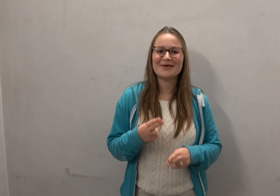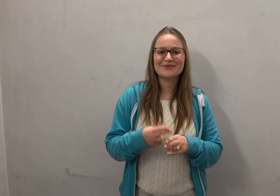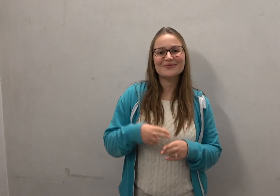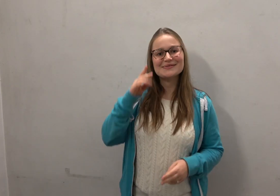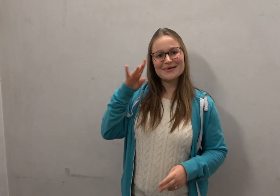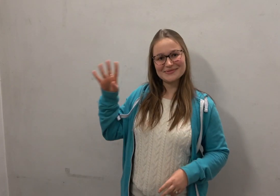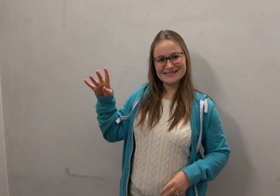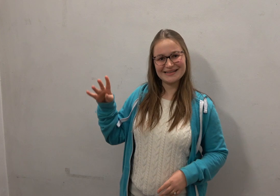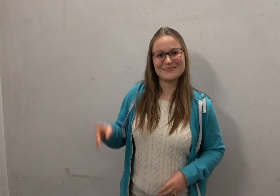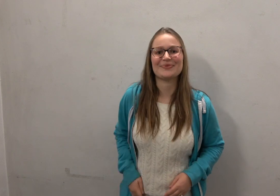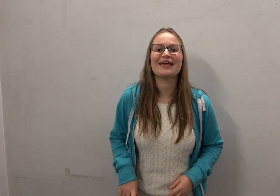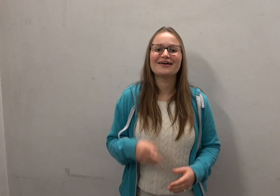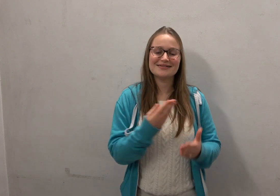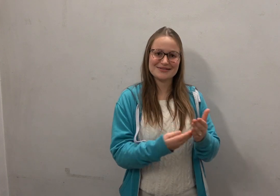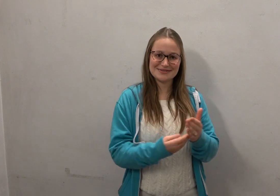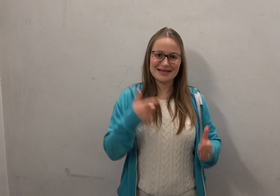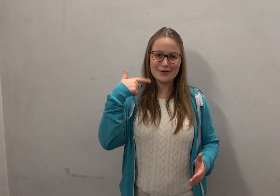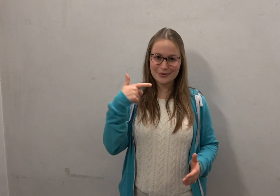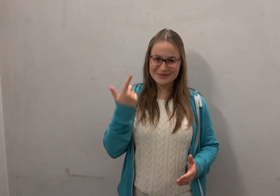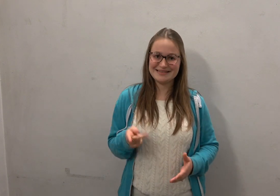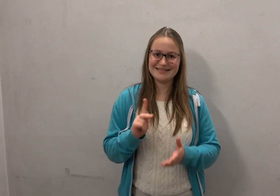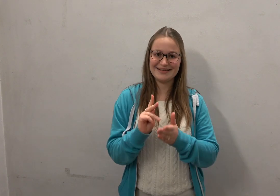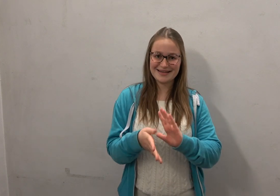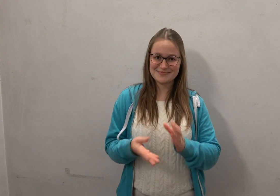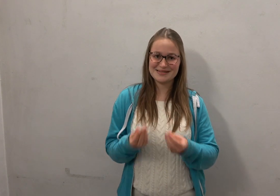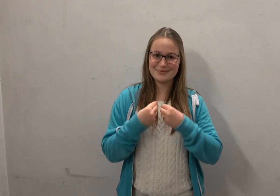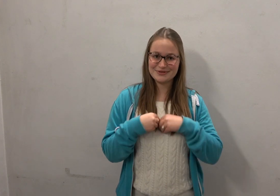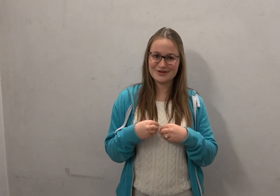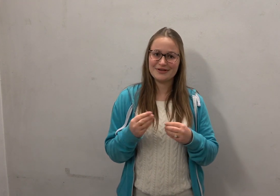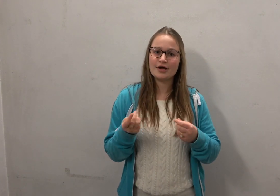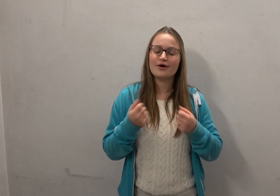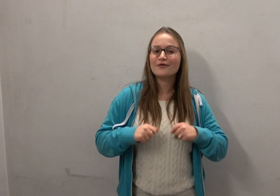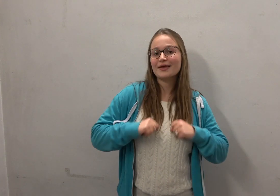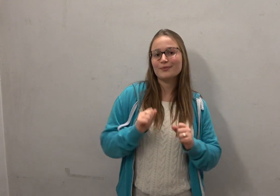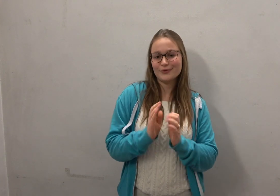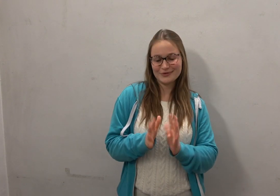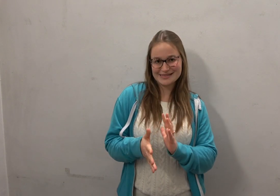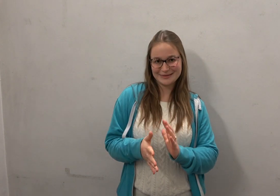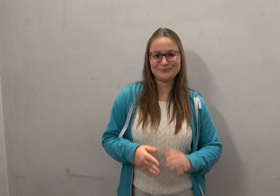je m’appelle Amandine Je suis étudiante en logopédie Le KAP signes m'a aidé à progresser en langue des signes